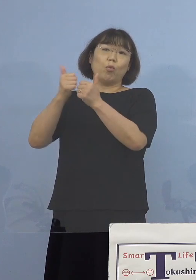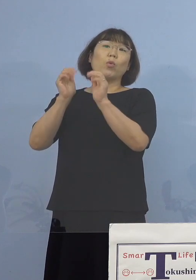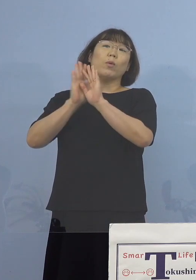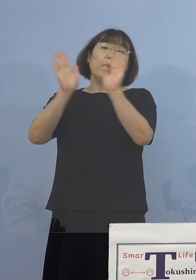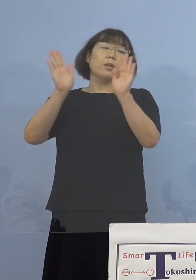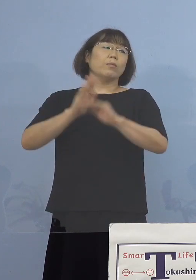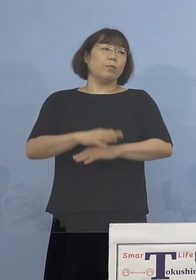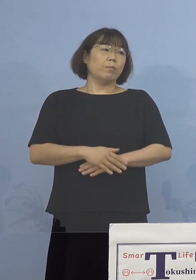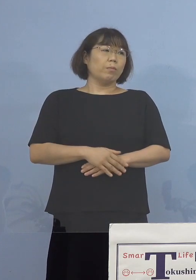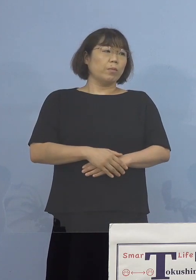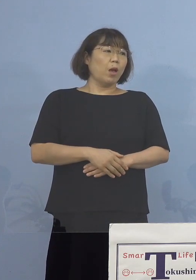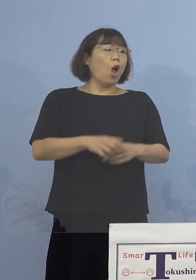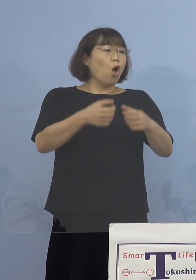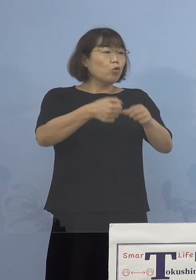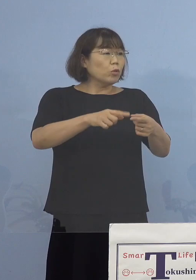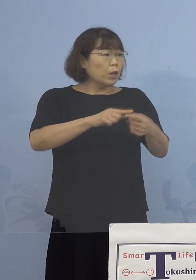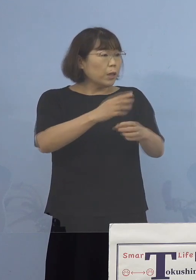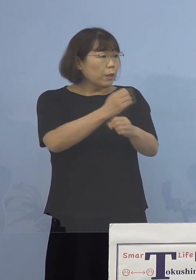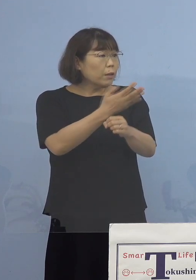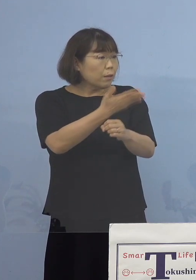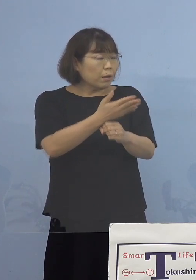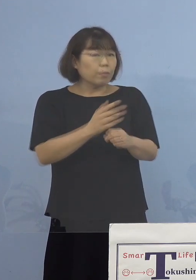（徳島新聞社） 具体的にいつから （危機事象統括監） 27日から